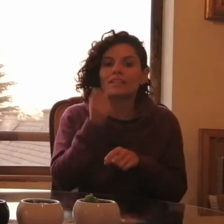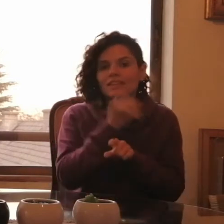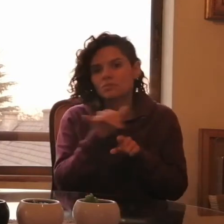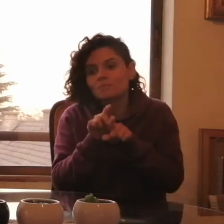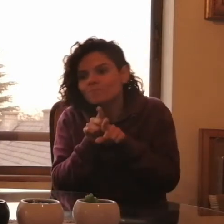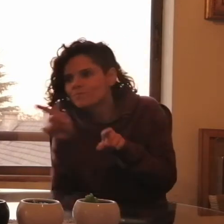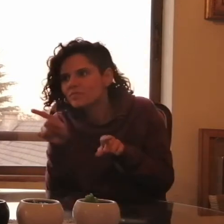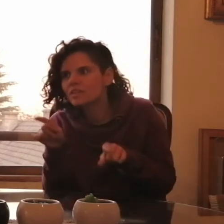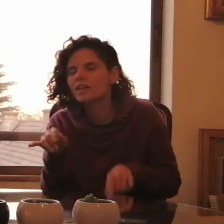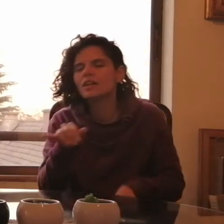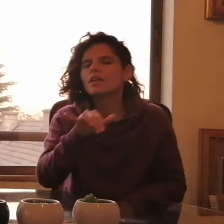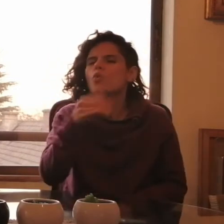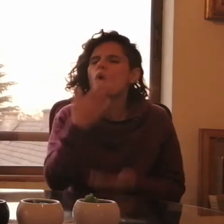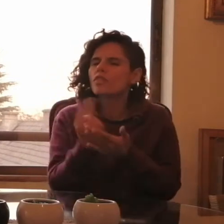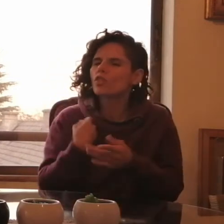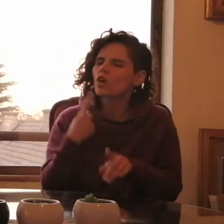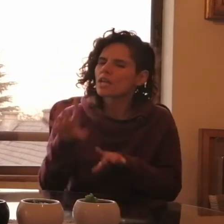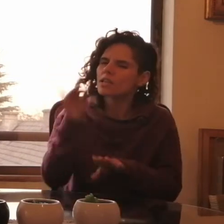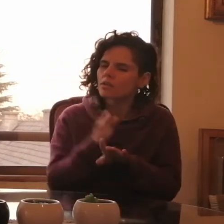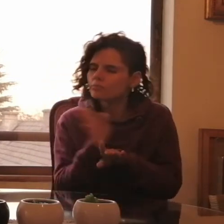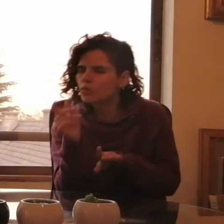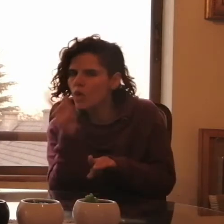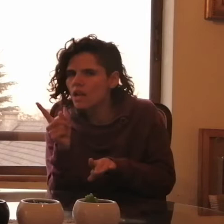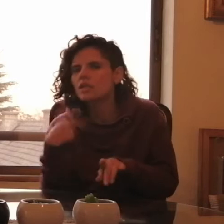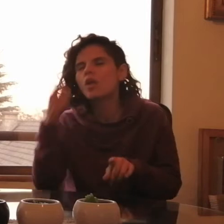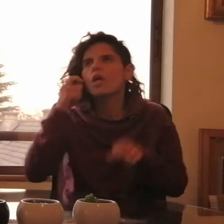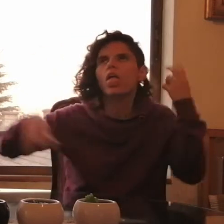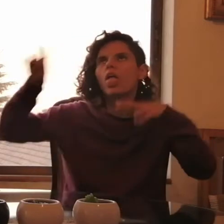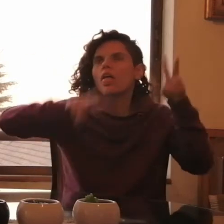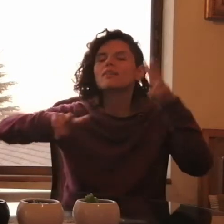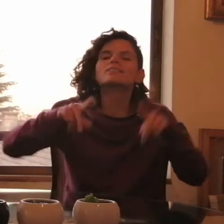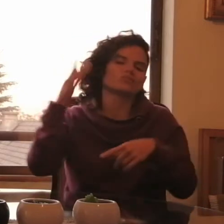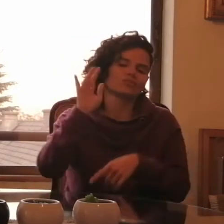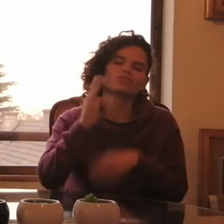ya no estabas tan volando en el universo. - no, ya más o menos entendía la cosa y estaba